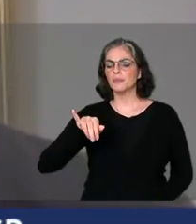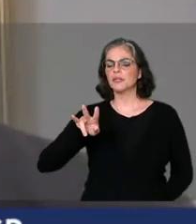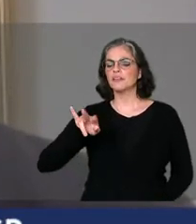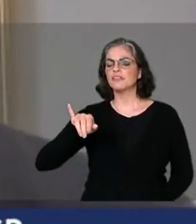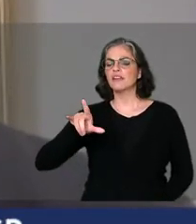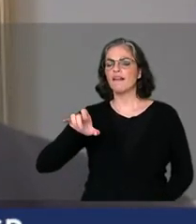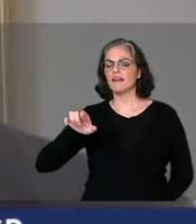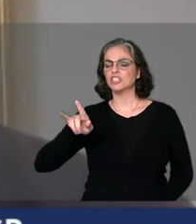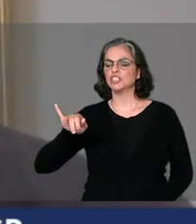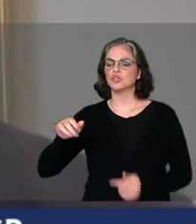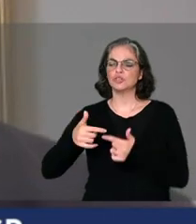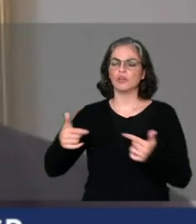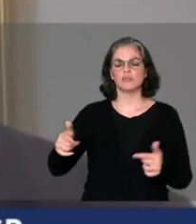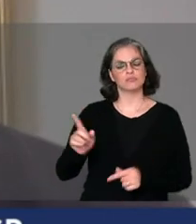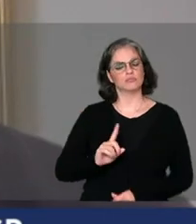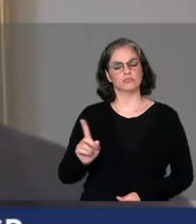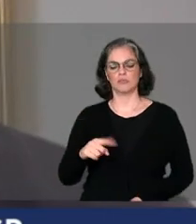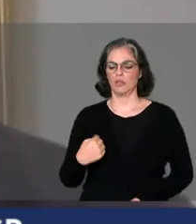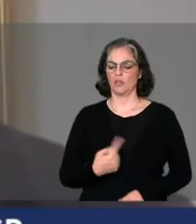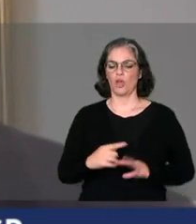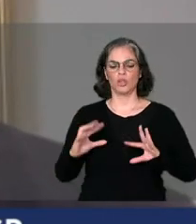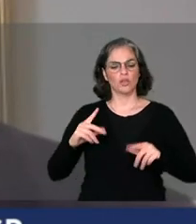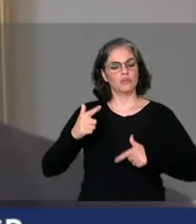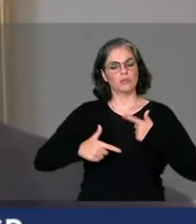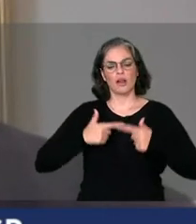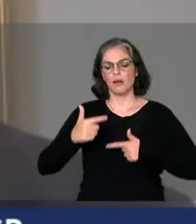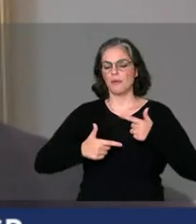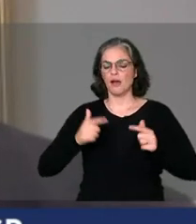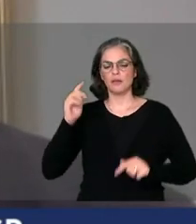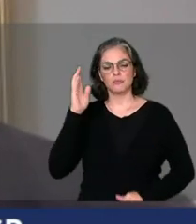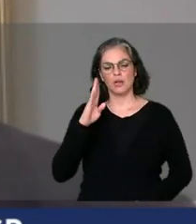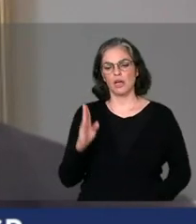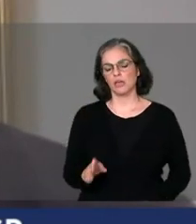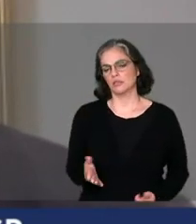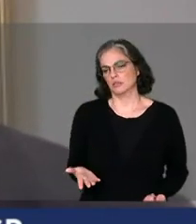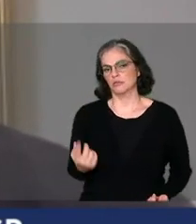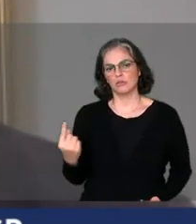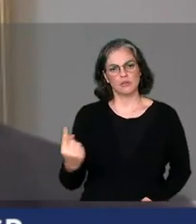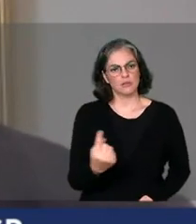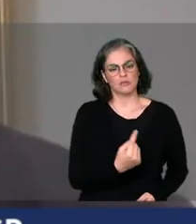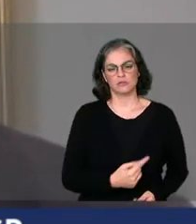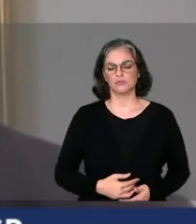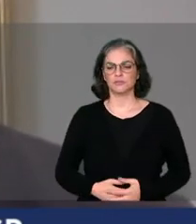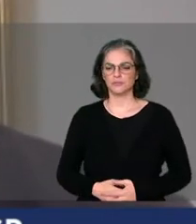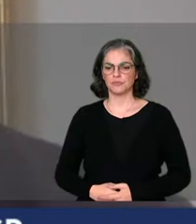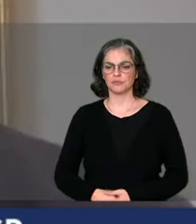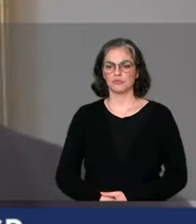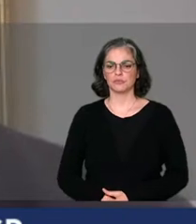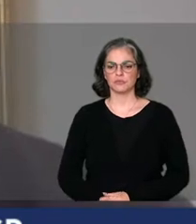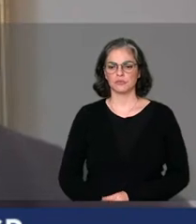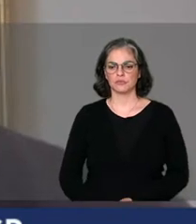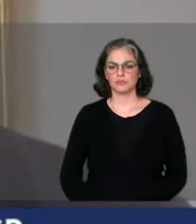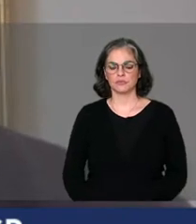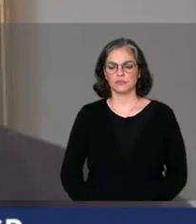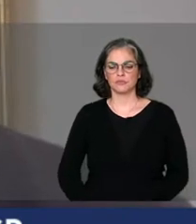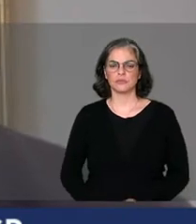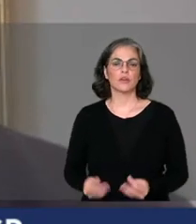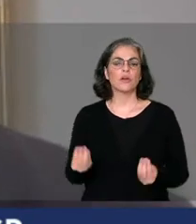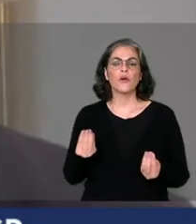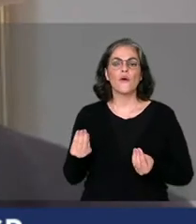ORIENTA NÃO, PRESIDENTE. SOMOS TODOS TRABALHADORES DO BRASIL, CONSTRUINDO BRASIL QUE QUEREMOS, COM MUITO TRABALHO POR TODOS. E ENTENDO QUE A MELHOR FORMA DA GENTE COMBATER